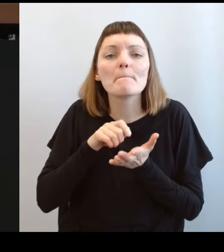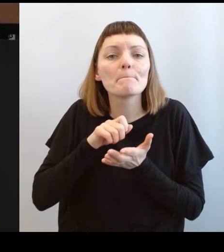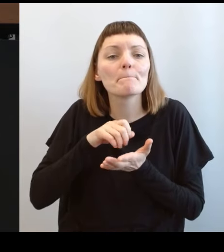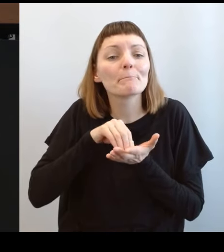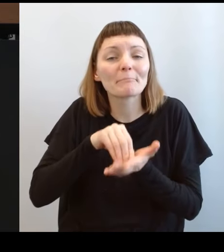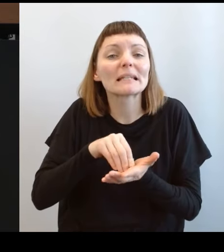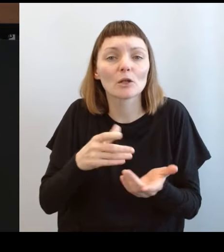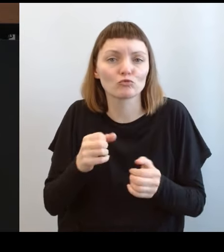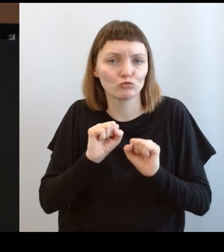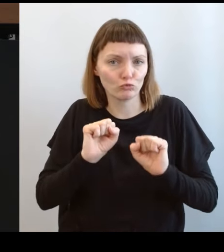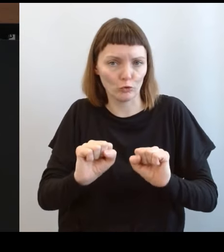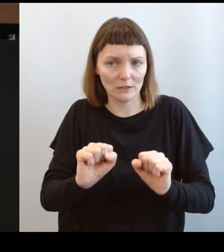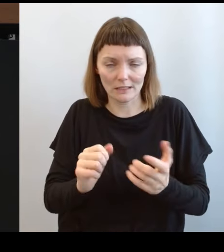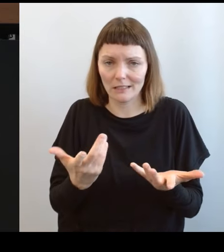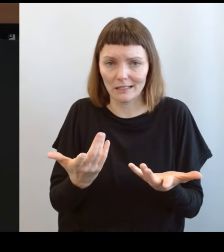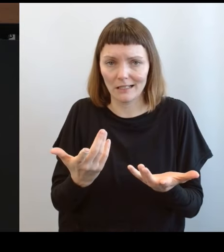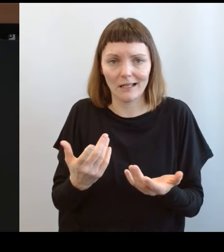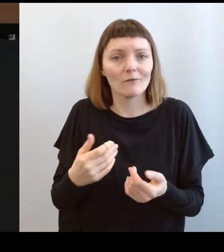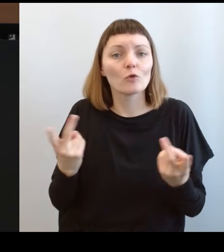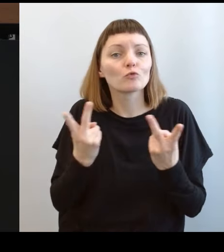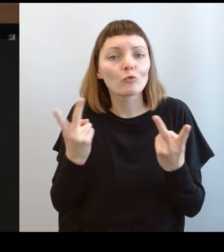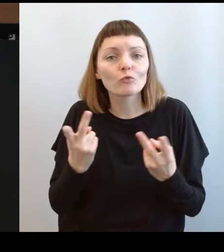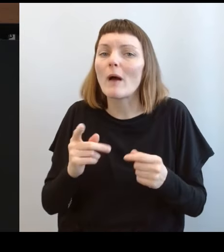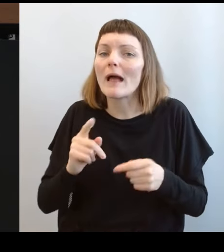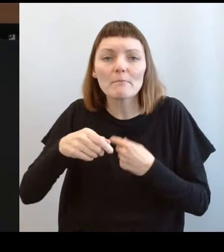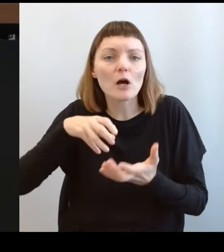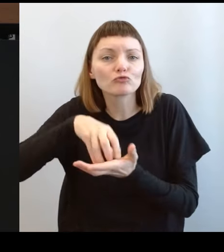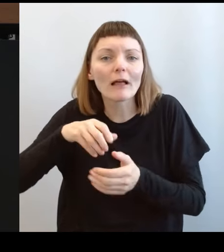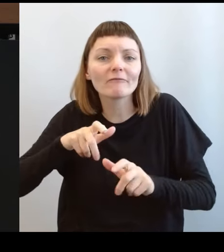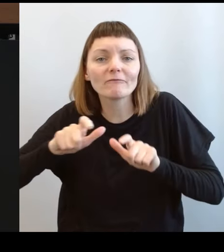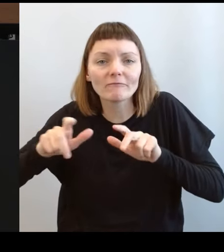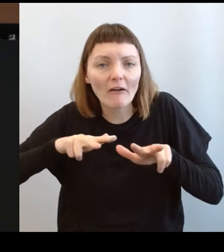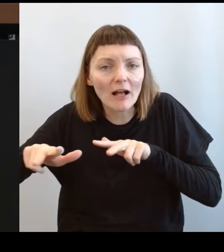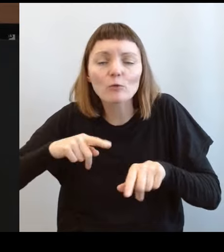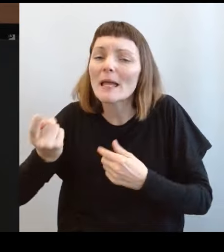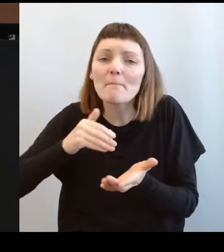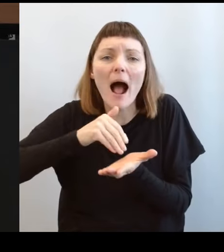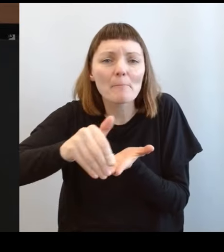Da macht der SPD Senator CDU Wohnungspolitik. Und was machen die beiden Fraktionen? Die